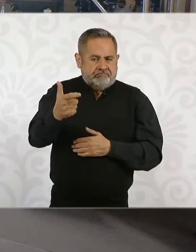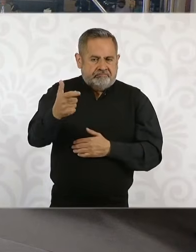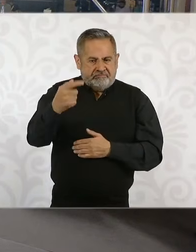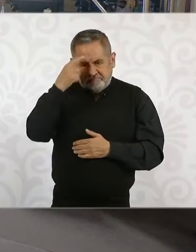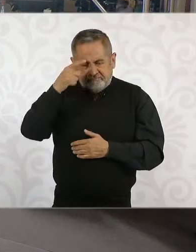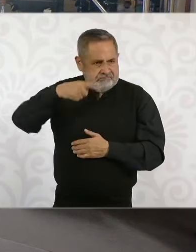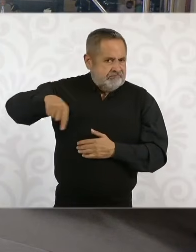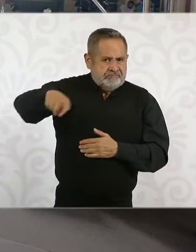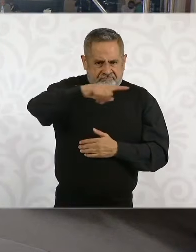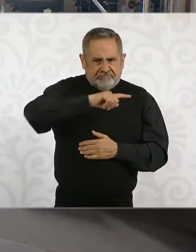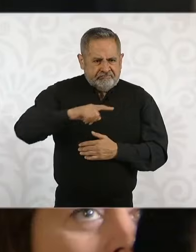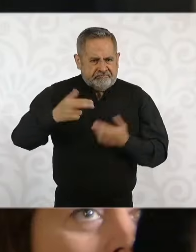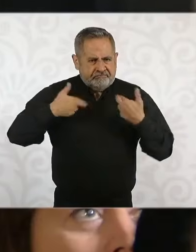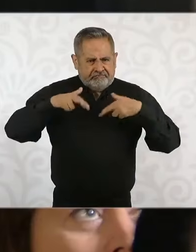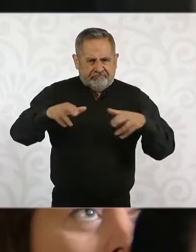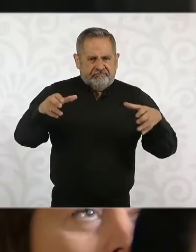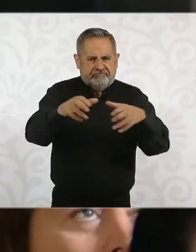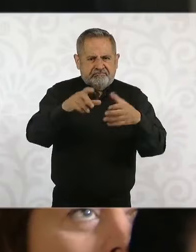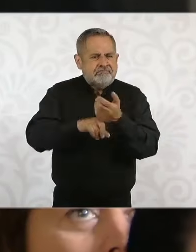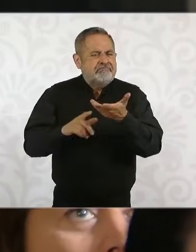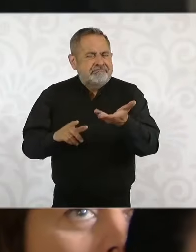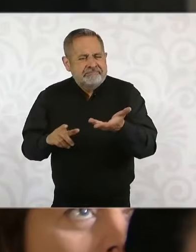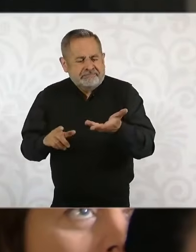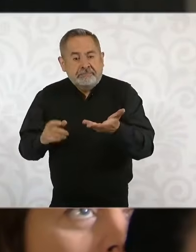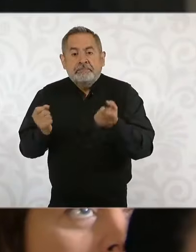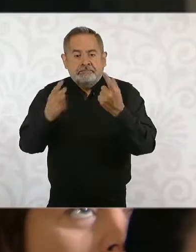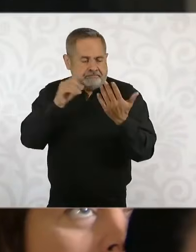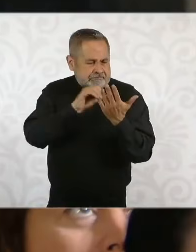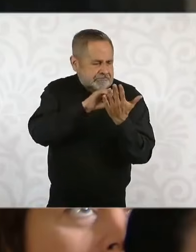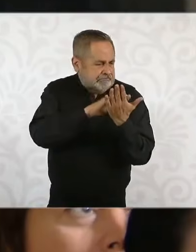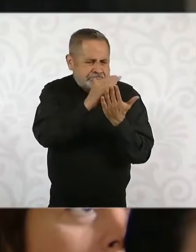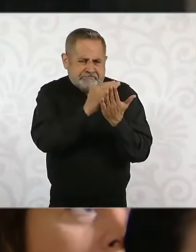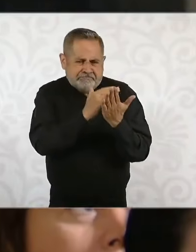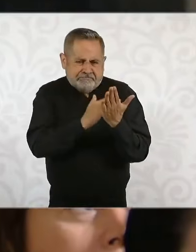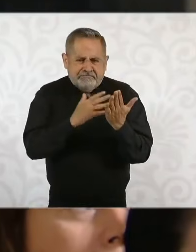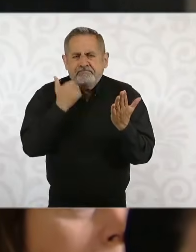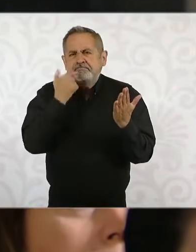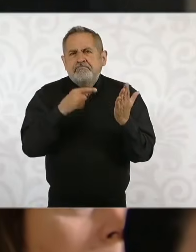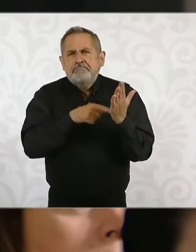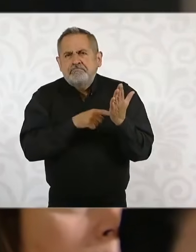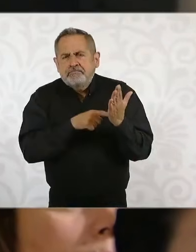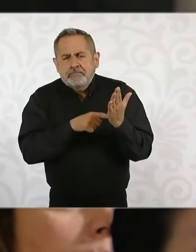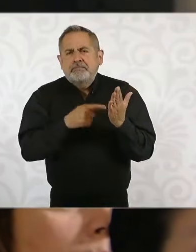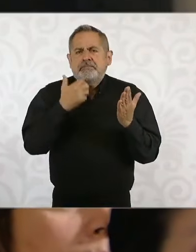representantes de la industria farmacéutica, tomé algunos datos y me gustaría conocer eh cuál es